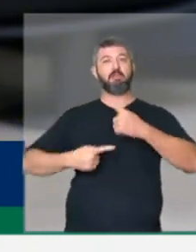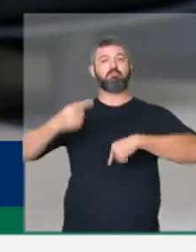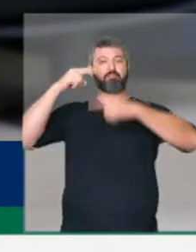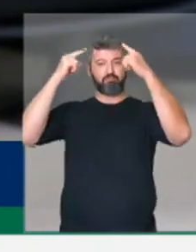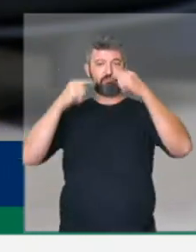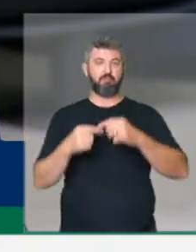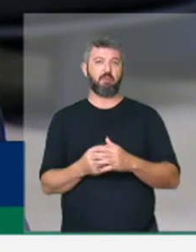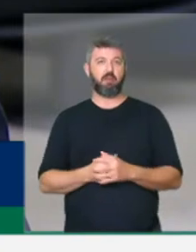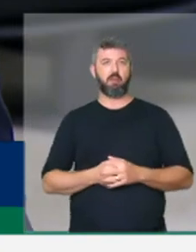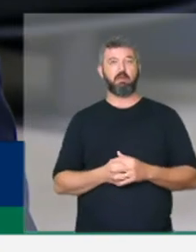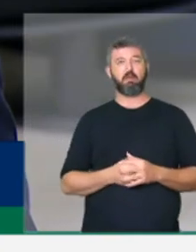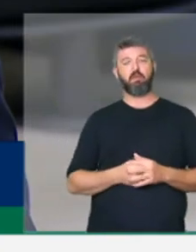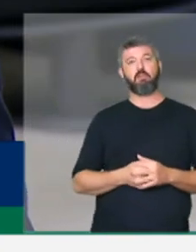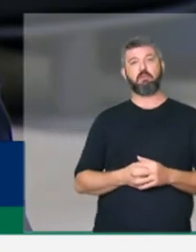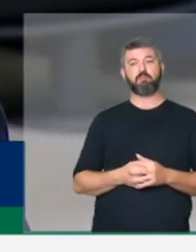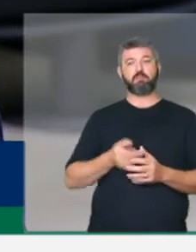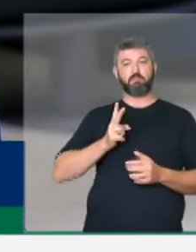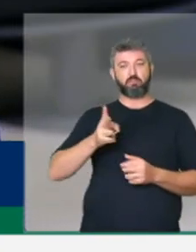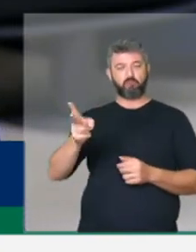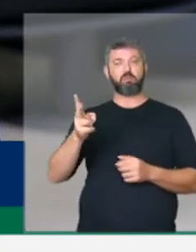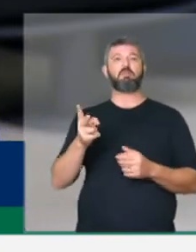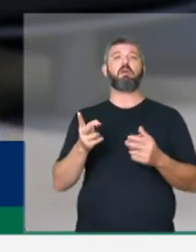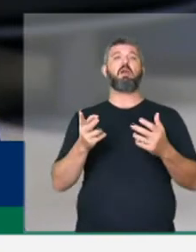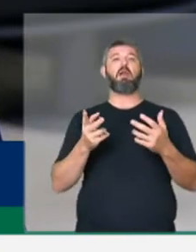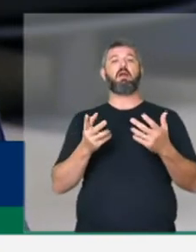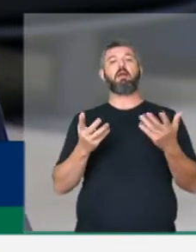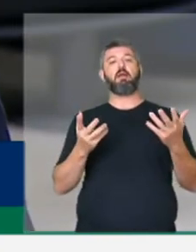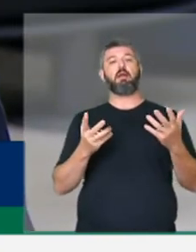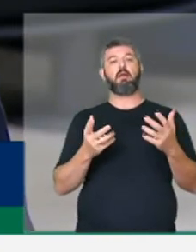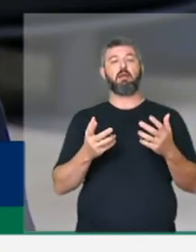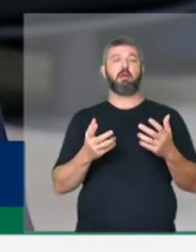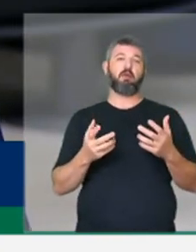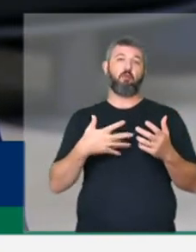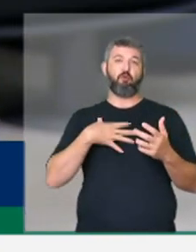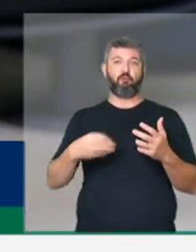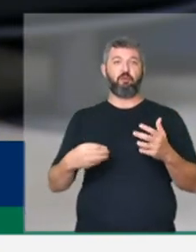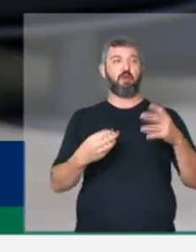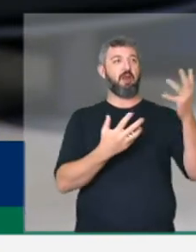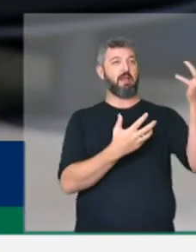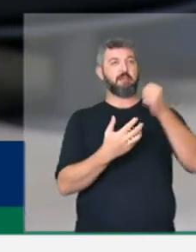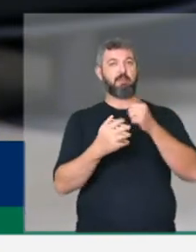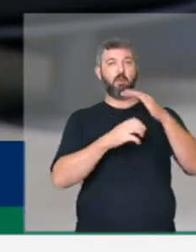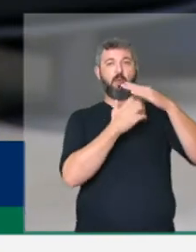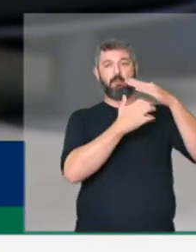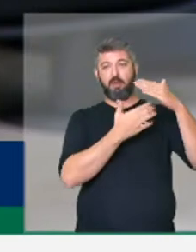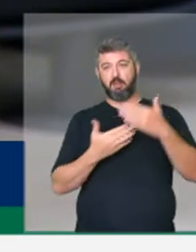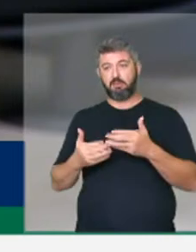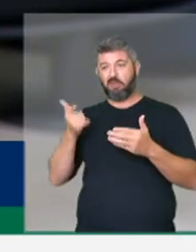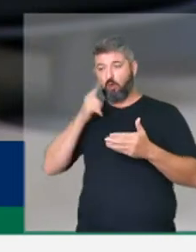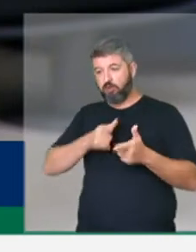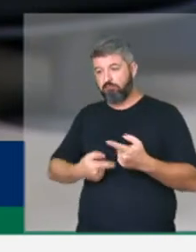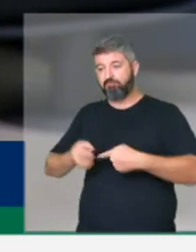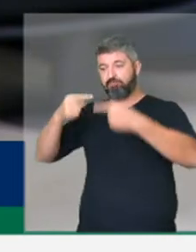UMA PRÁTICA CONTUMAZ DOS EMPRESÁRIOS DO NORDESTE INADIMPLIR. MUITO PELO CONTRÁ RIO. AGORA AS ADVERSIDADES CLIMÁTICAS E CONDIÇÕES